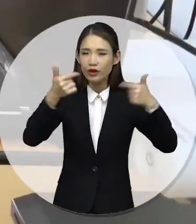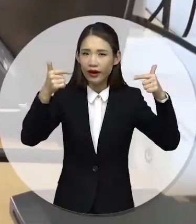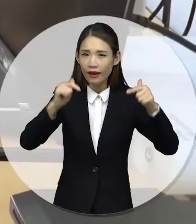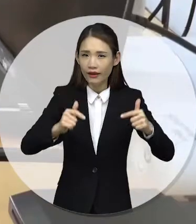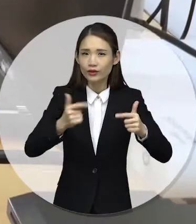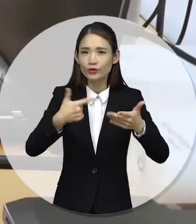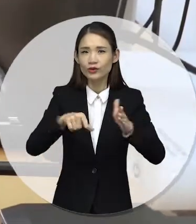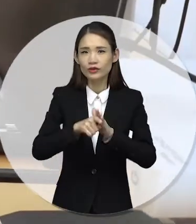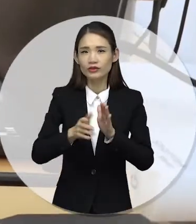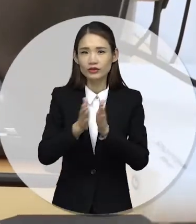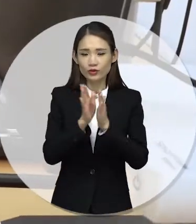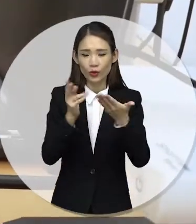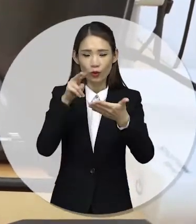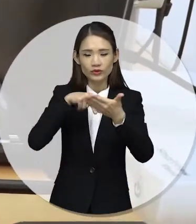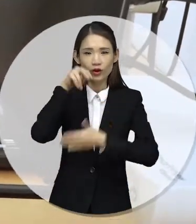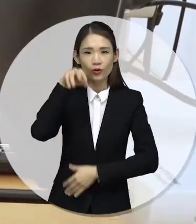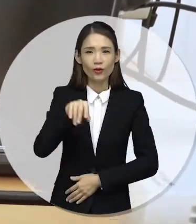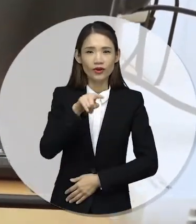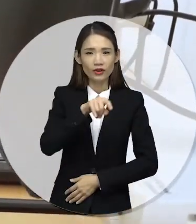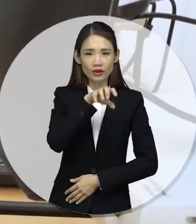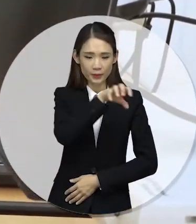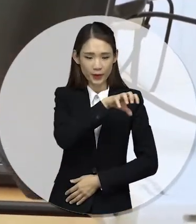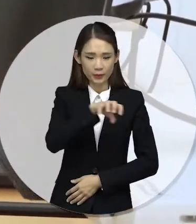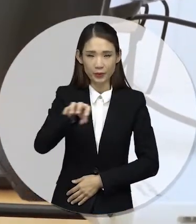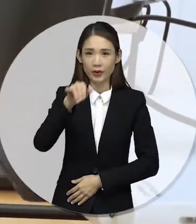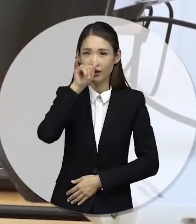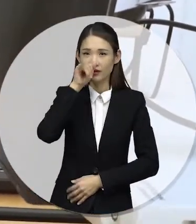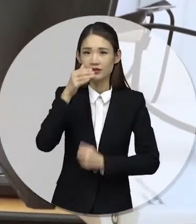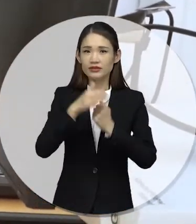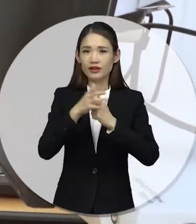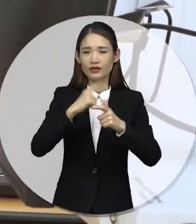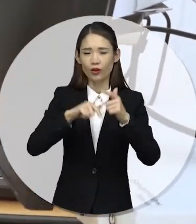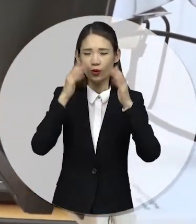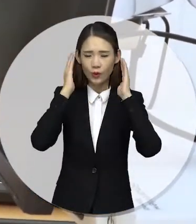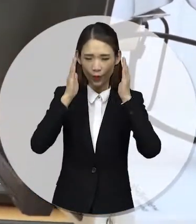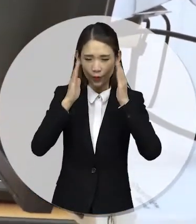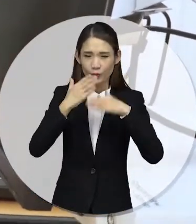김소희 : 진짜, 도서관에 이런 것들이 비치되어 있으니까 훨씬 공부하기 편하겠다.